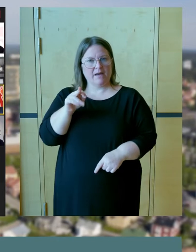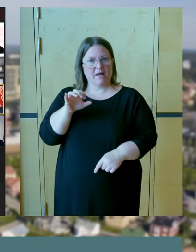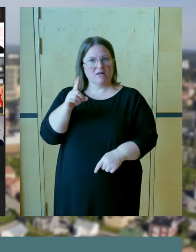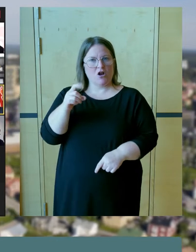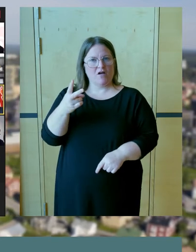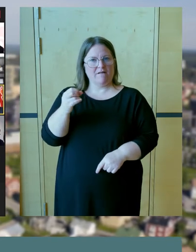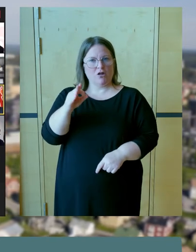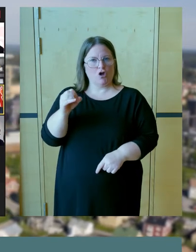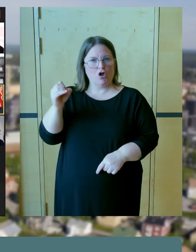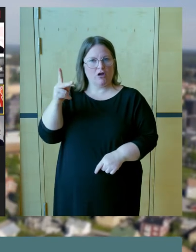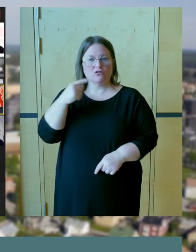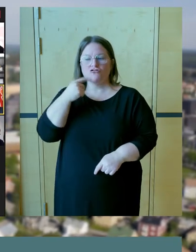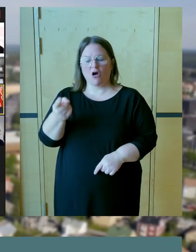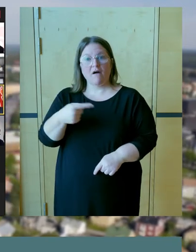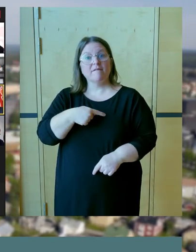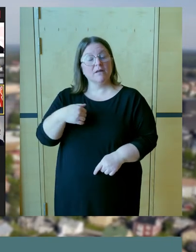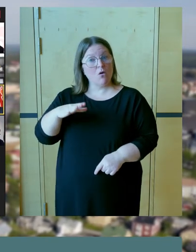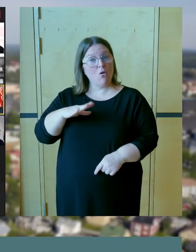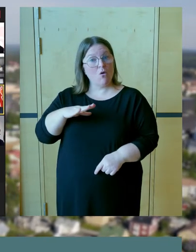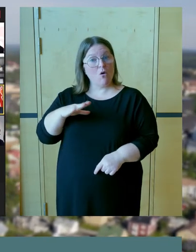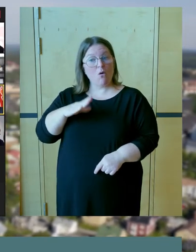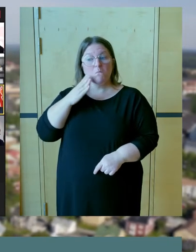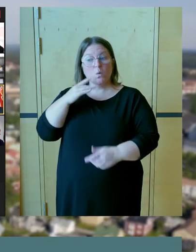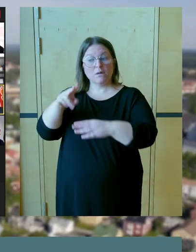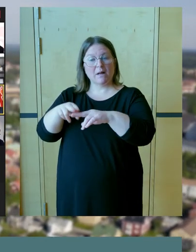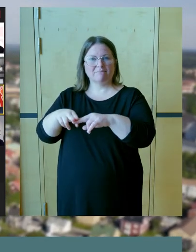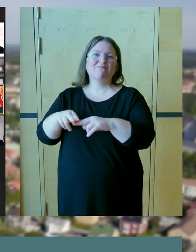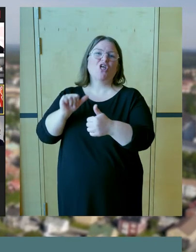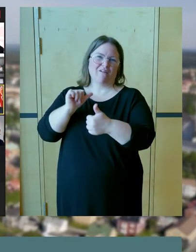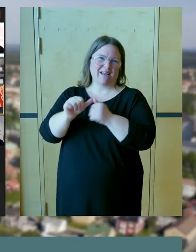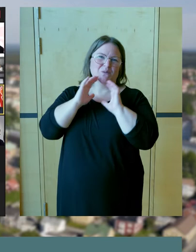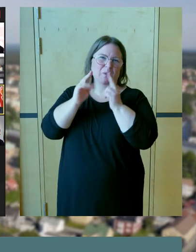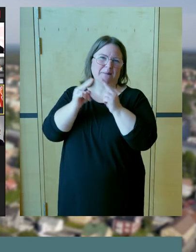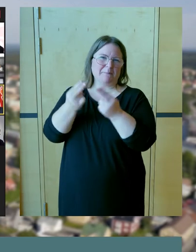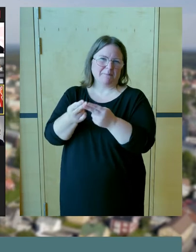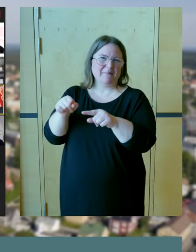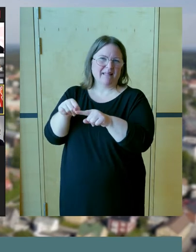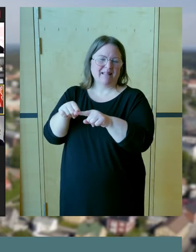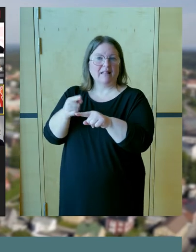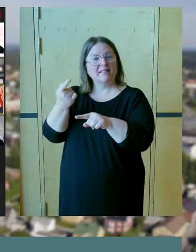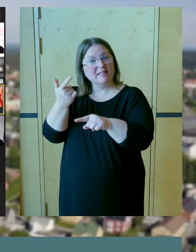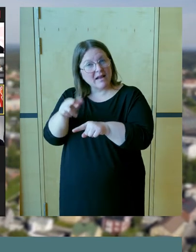Som vi också var överens om I Socialnämnden exempel på Blocket här inne som vi inte tycker är